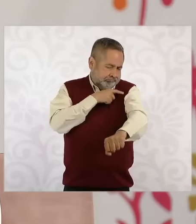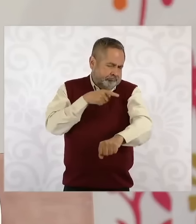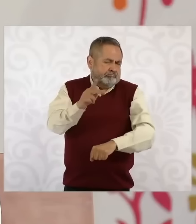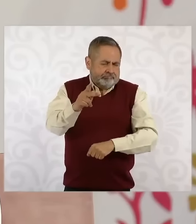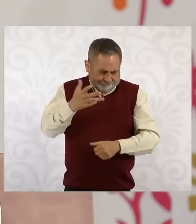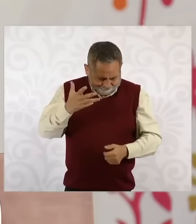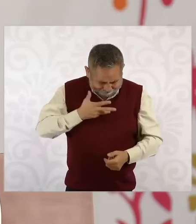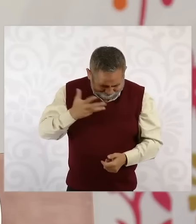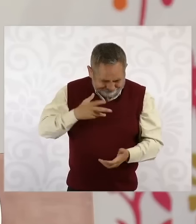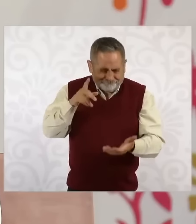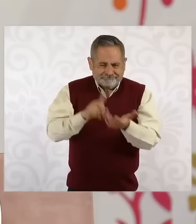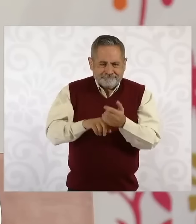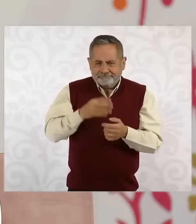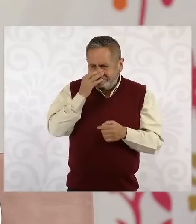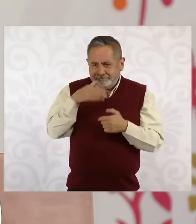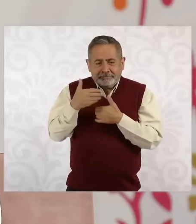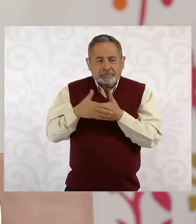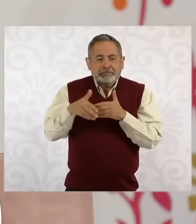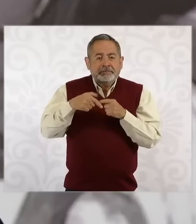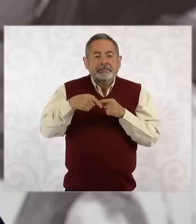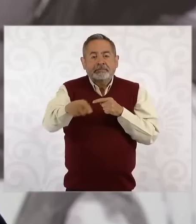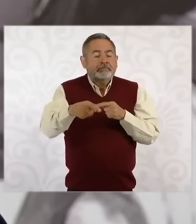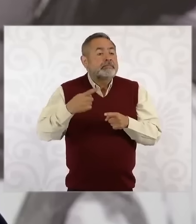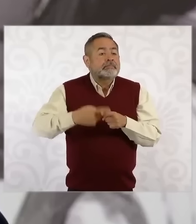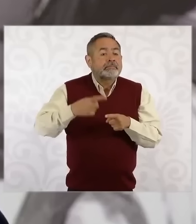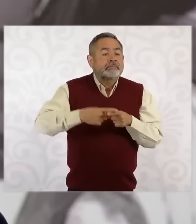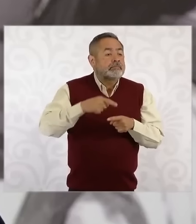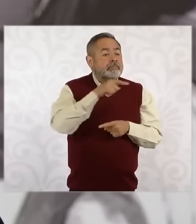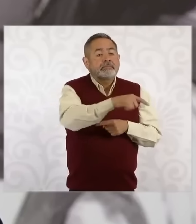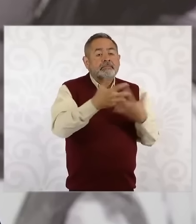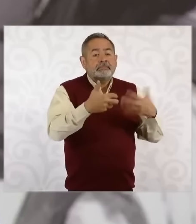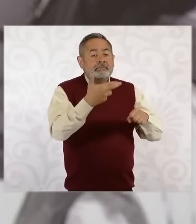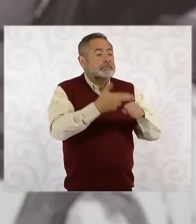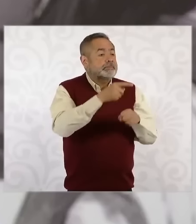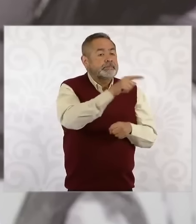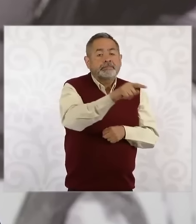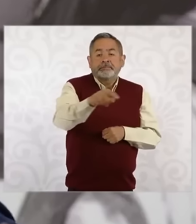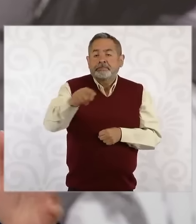ya a punto de sacar la licitación. El desarrollo del proyecto ejecutivo ya avanzó, es un puente